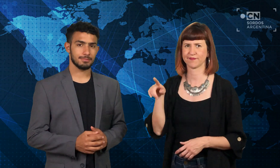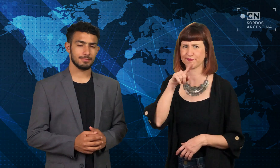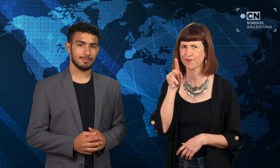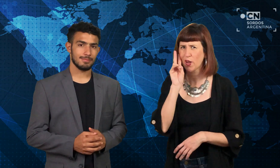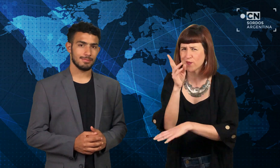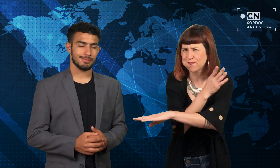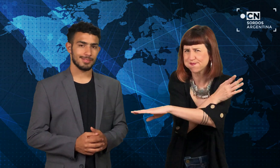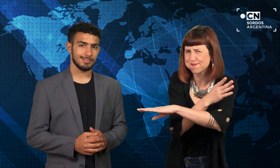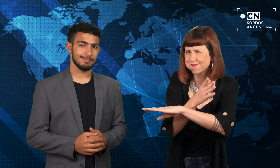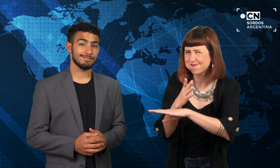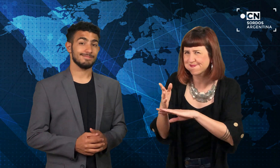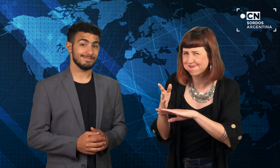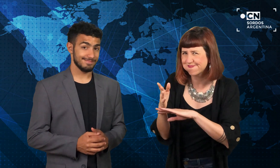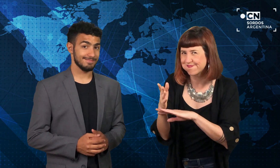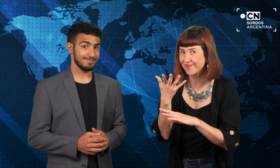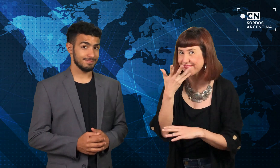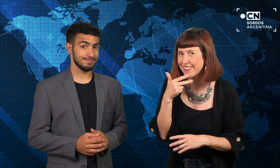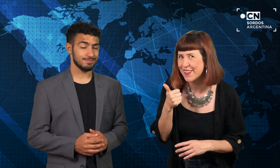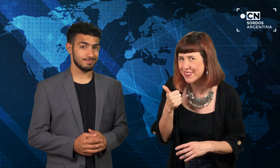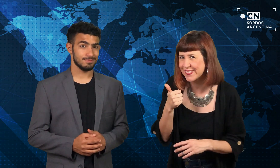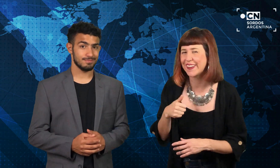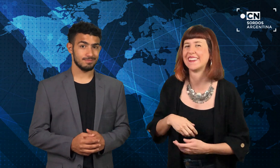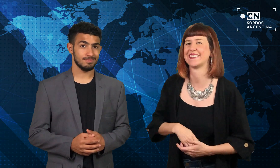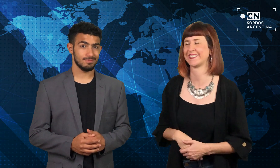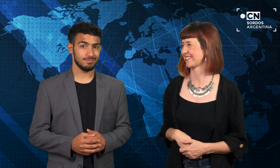¿Vieron toda la edición? ¿Les gustó?